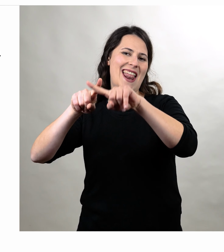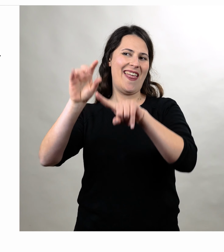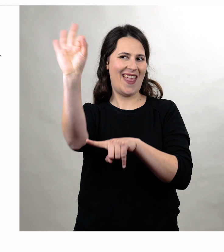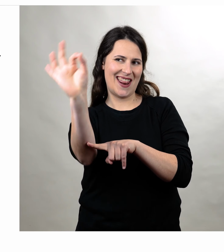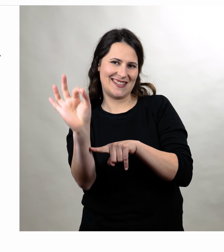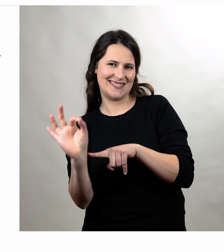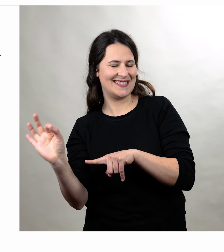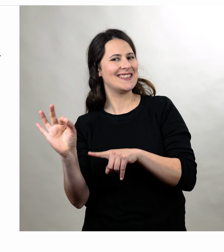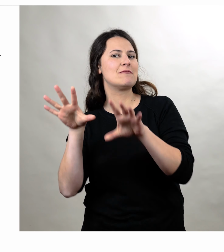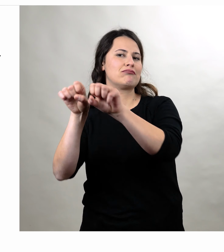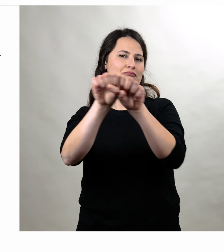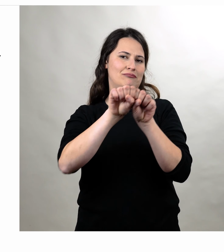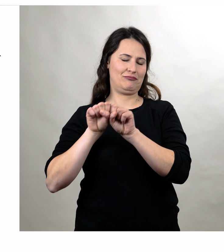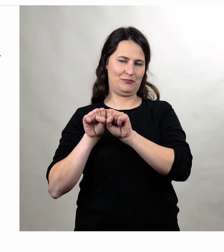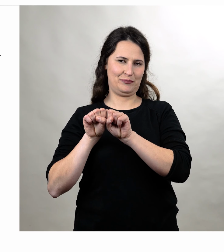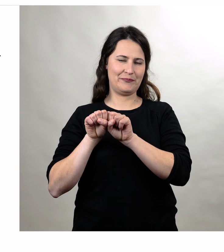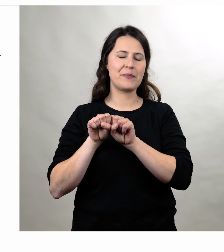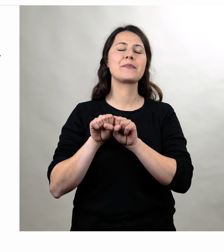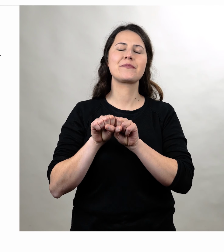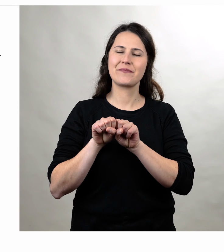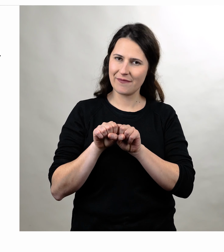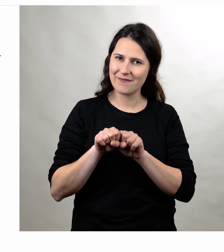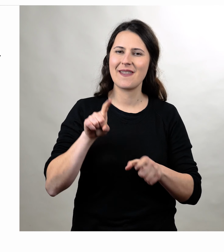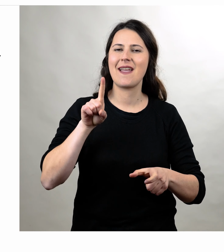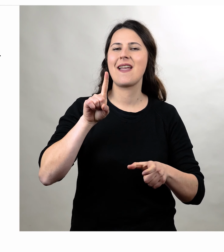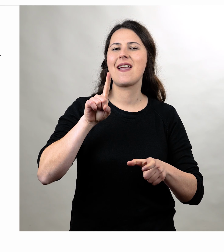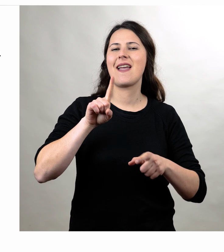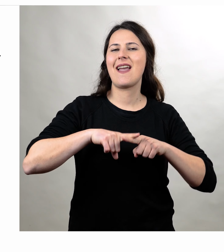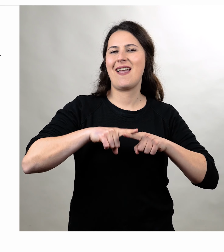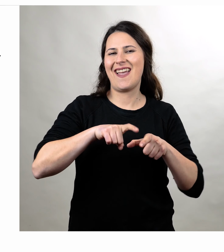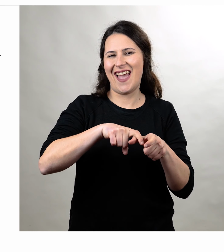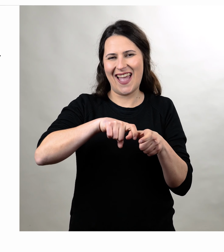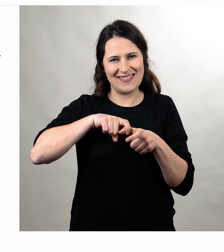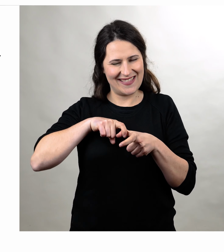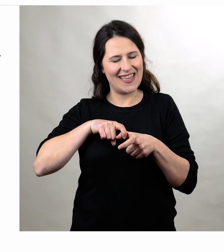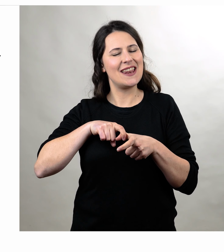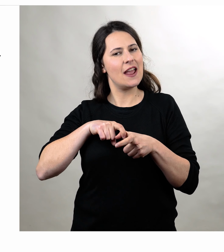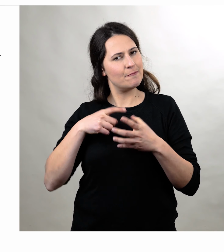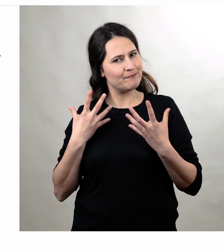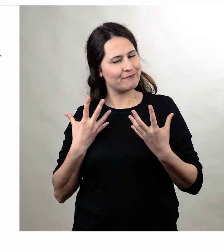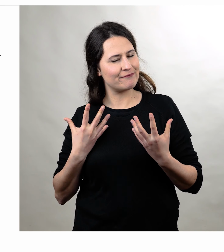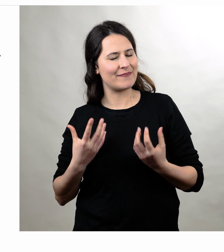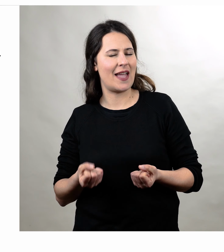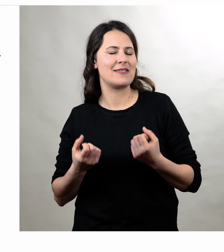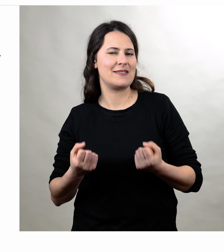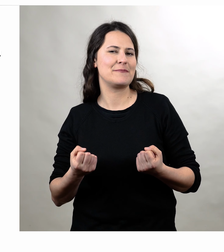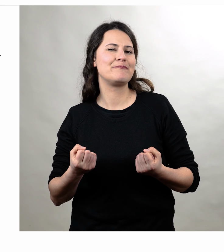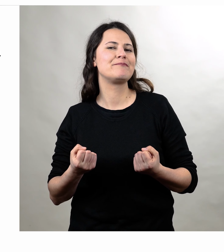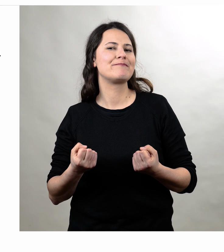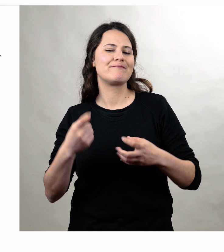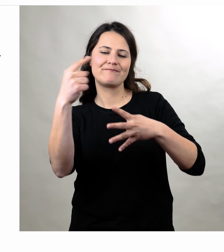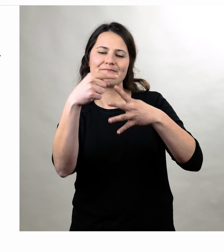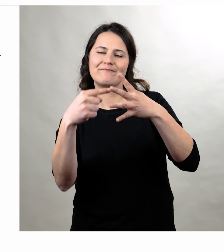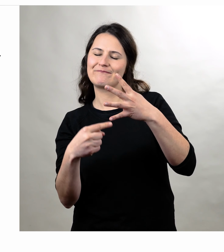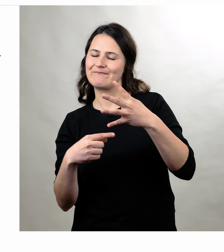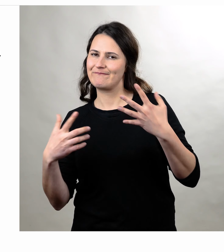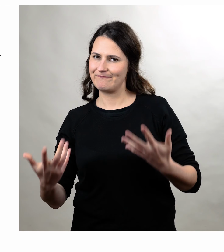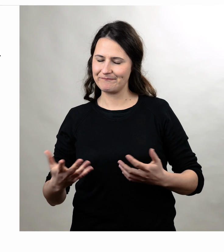Αυτή η εταιρεία παρέχει τις ακόλουθες δυνατότητες και χαρακτηριστικά: